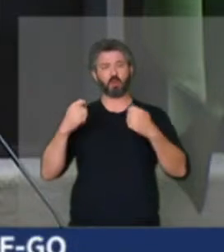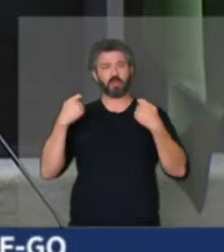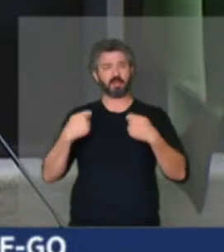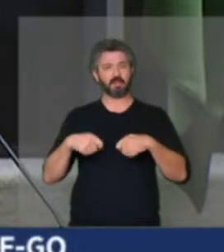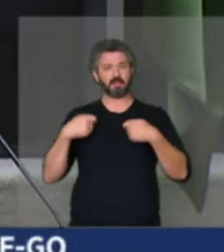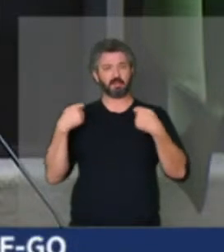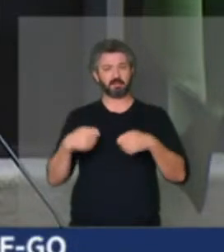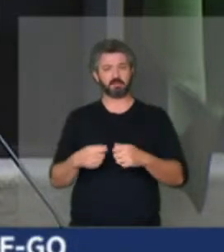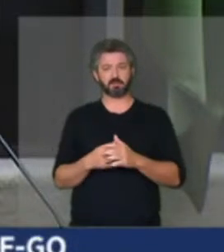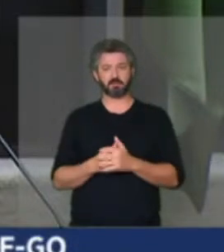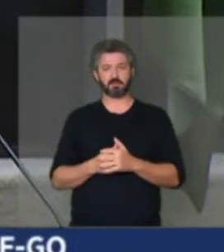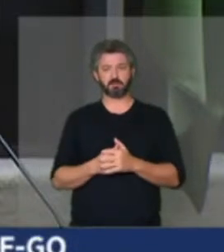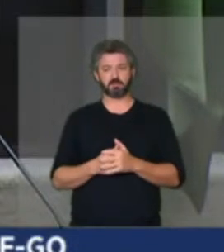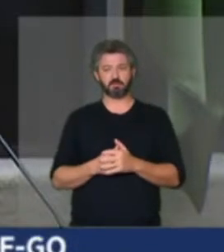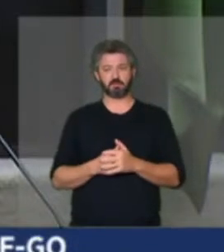EXPLICAR O QUÊ? O INEXPLICÁ